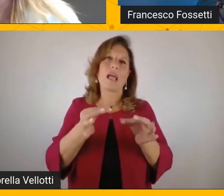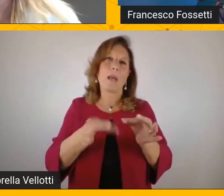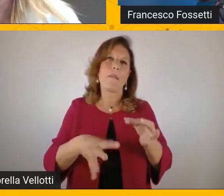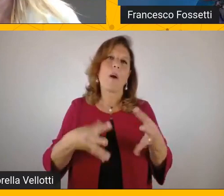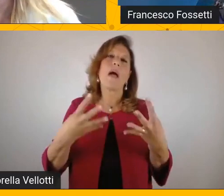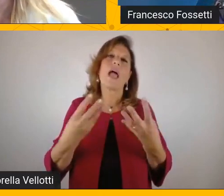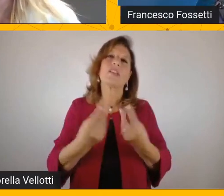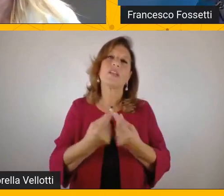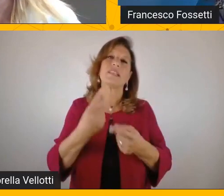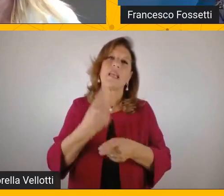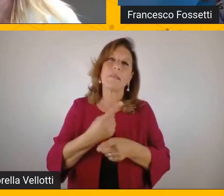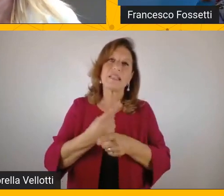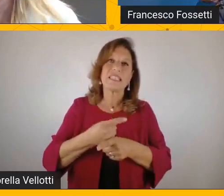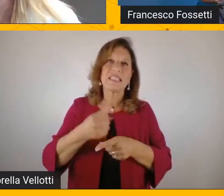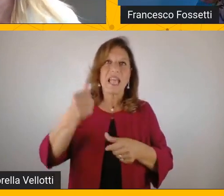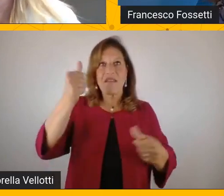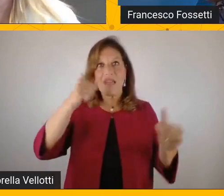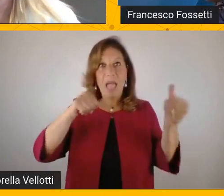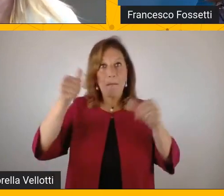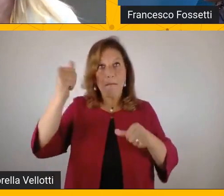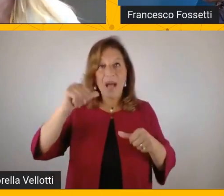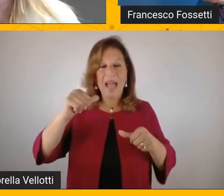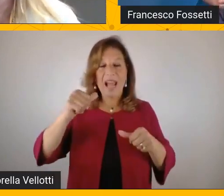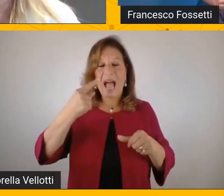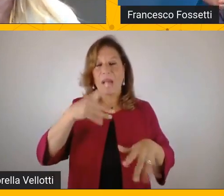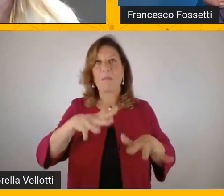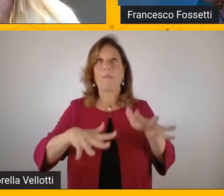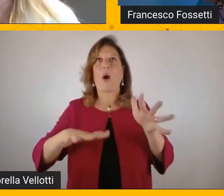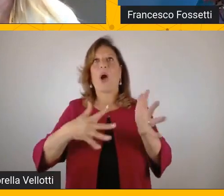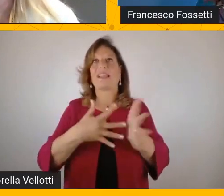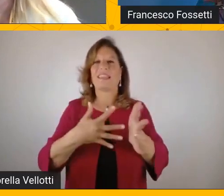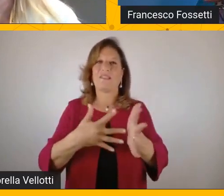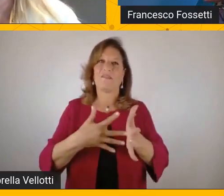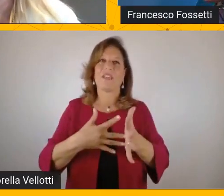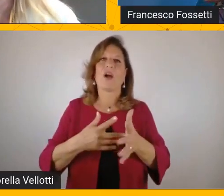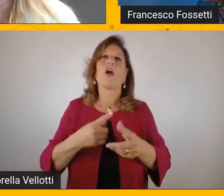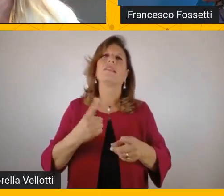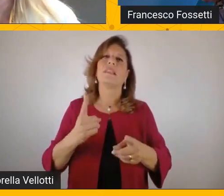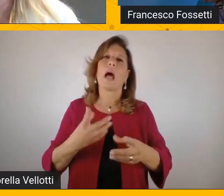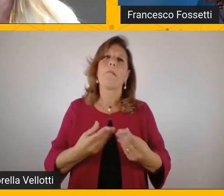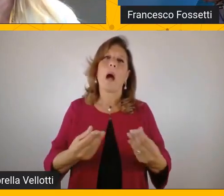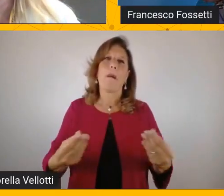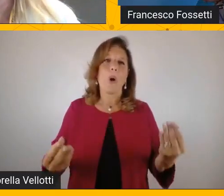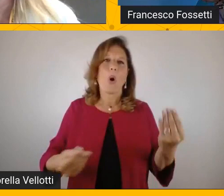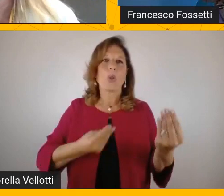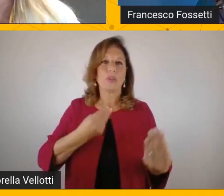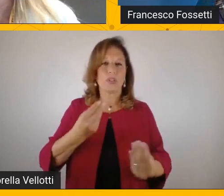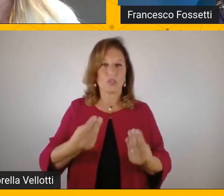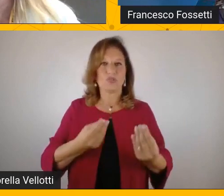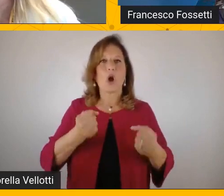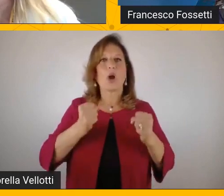in cui eh bisogna un po' imparare si è un po' impacciati